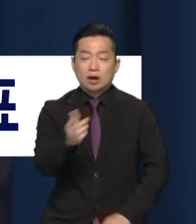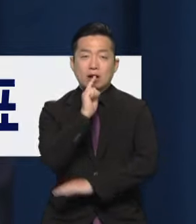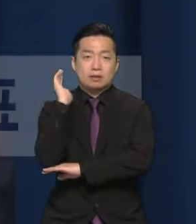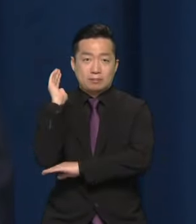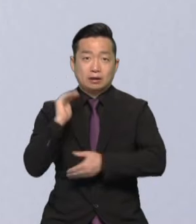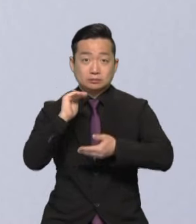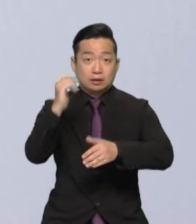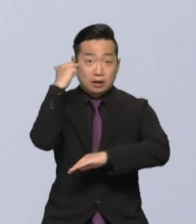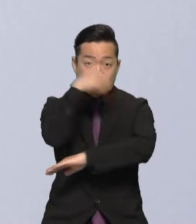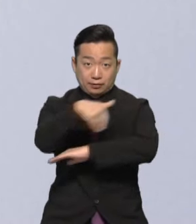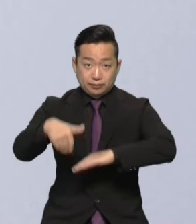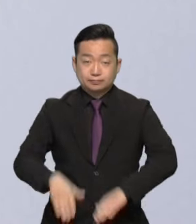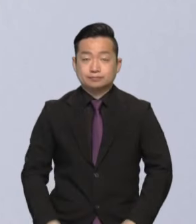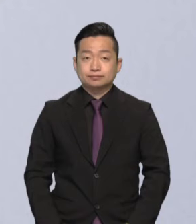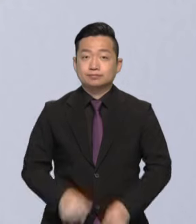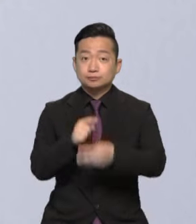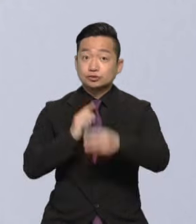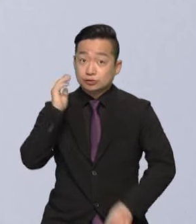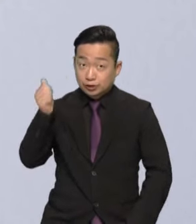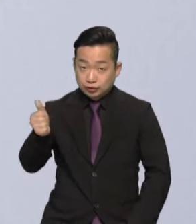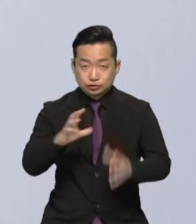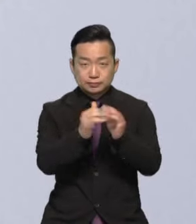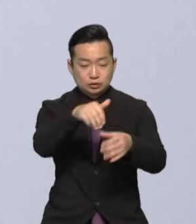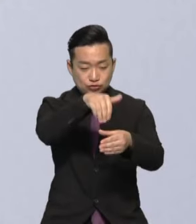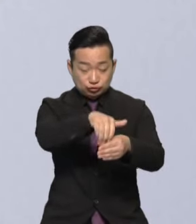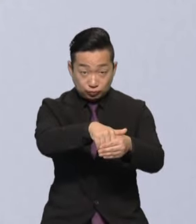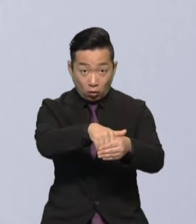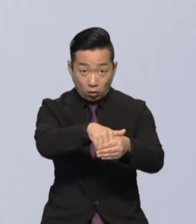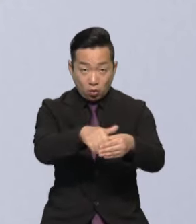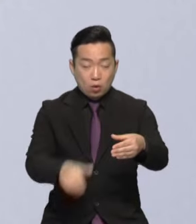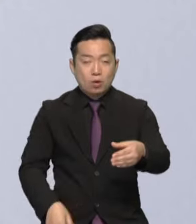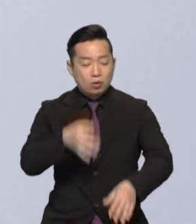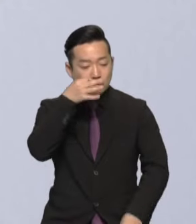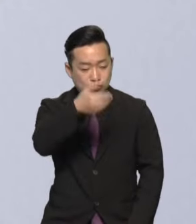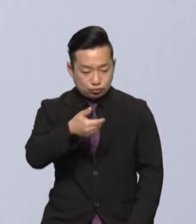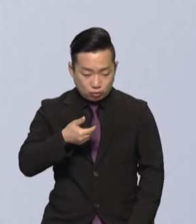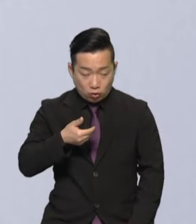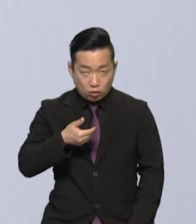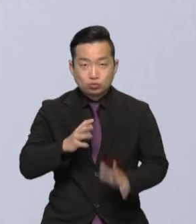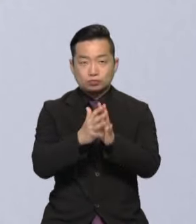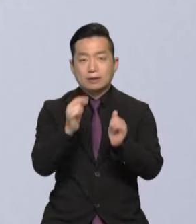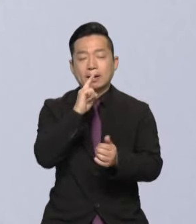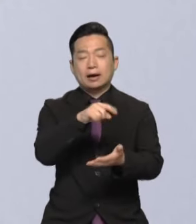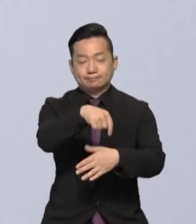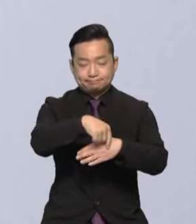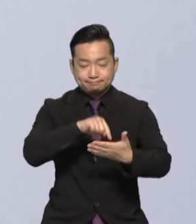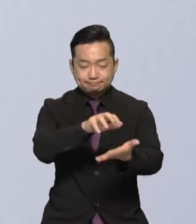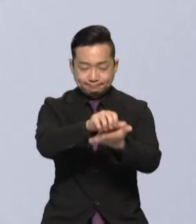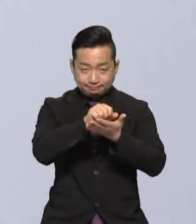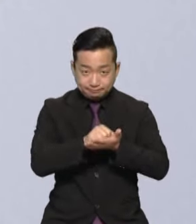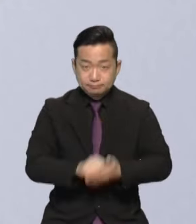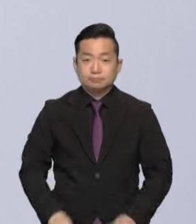윤 대통령은 국민이 투표로 보여준 민심을 겸허히 받아들이고 국정을 쇄신하는 방안을 고심하고 있다고 대통령실 관계자가 밝혔습니다.